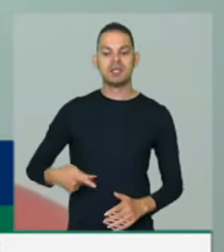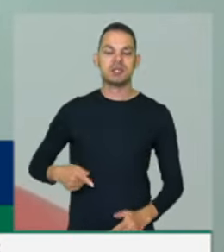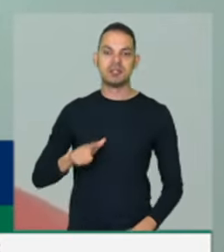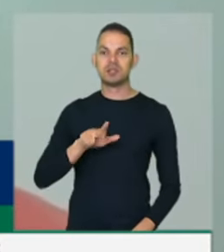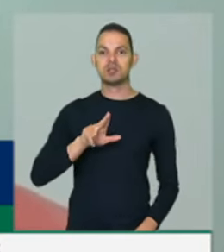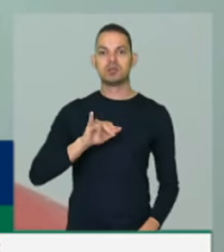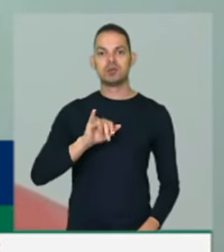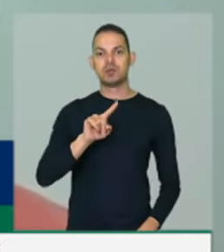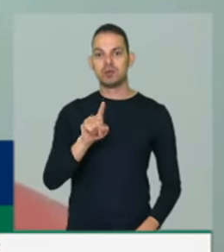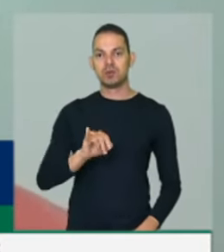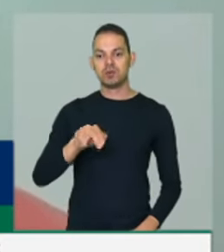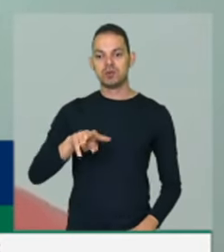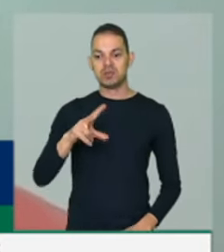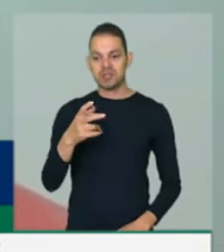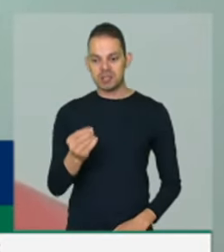COMISSÃO DE SEGURIDADE,